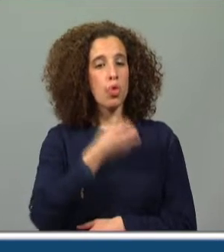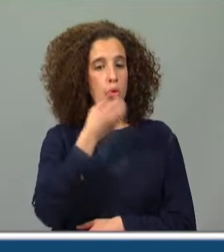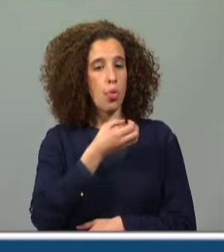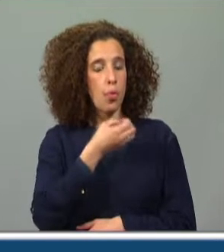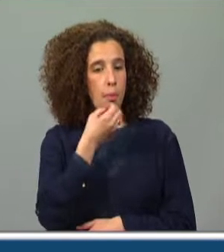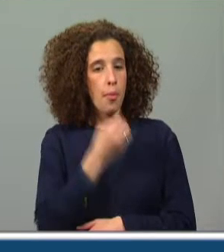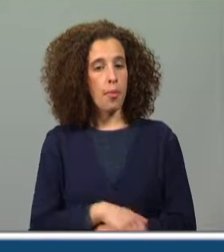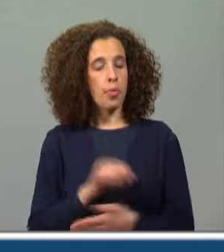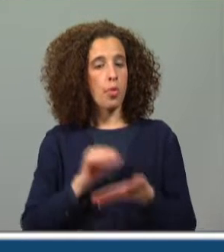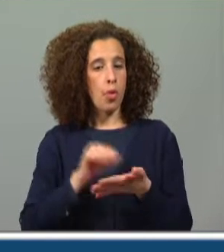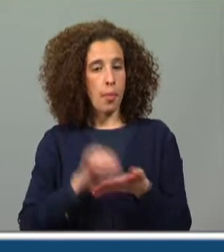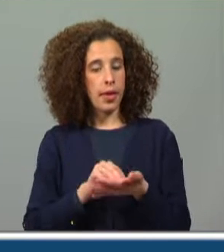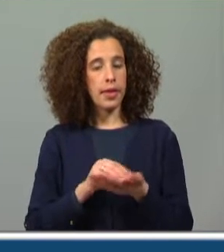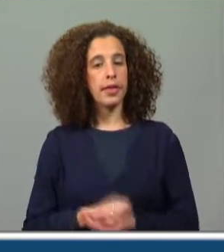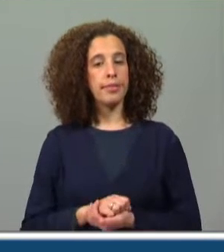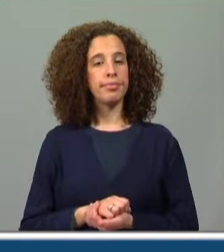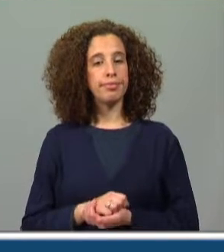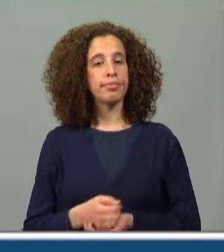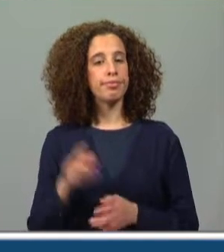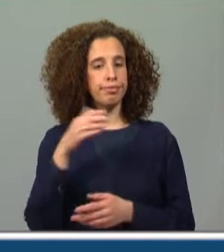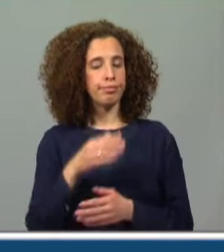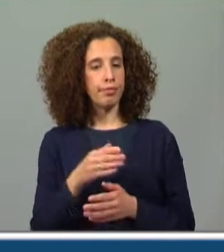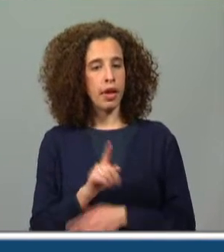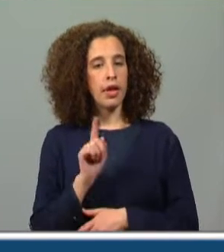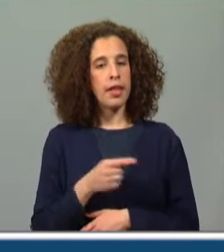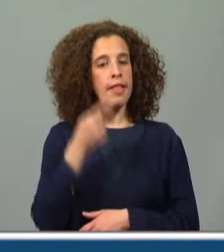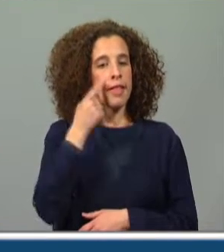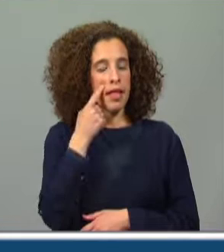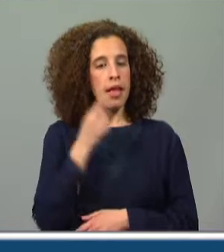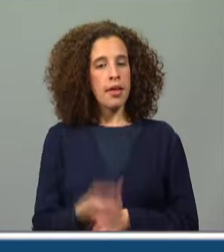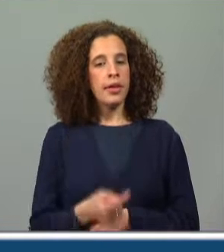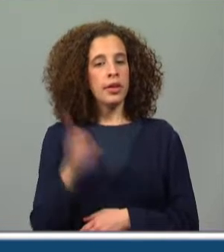expressividade clarifica a relevância da informação acerca do tipo de habitação 表現力闡明了相關性有關住房類型的信息